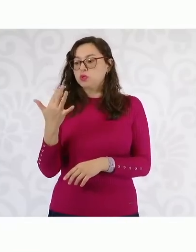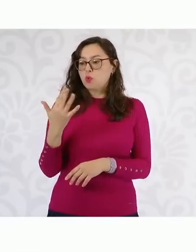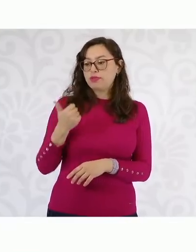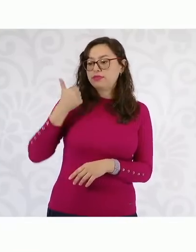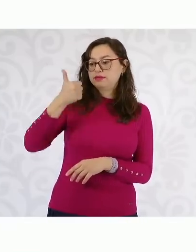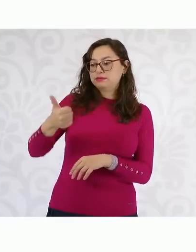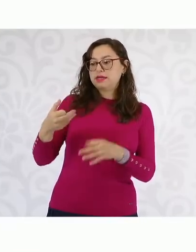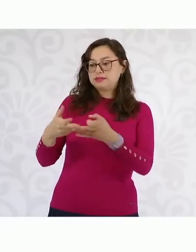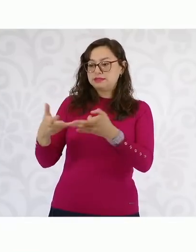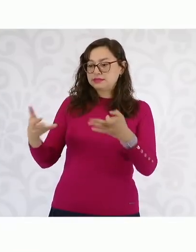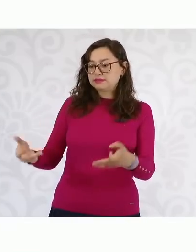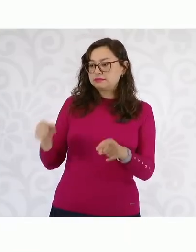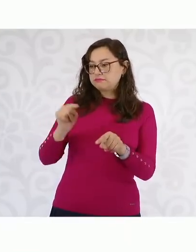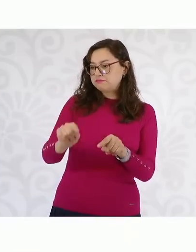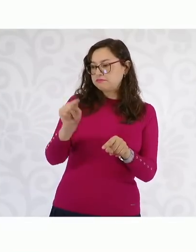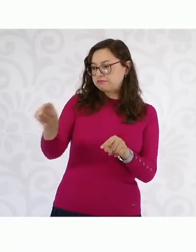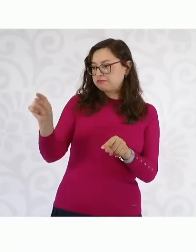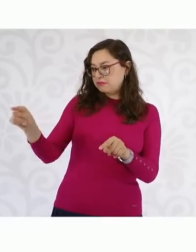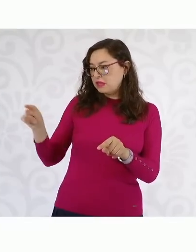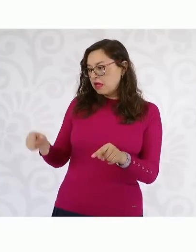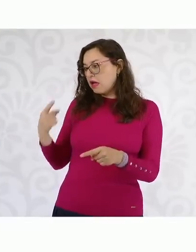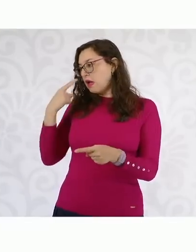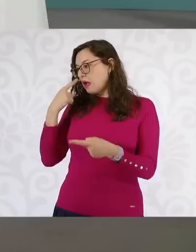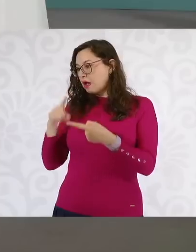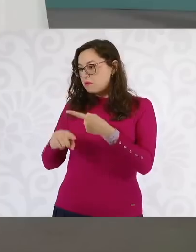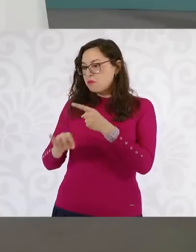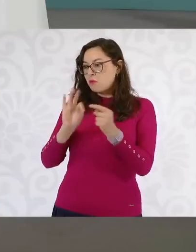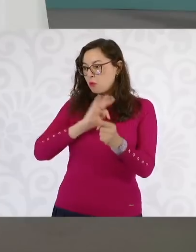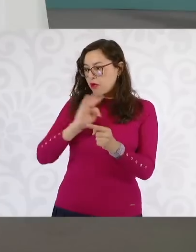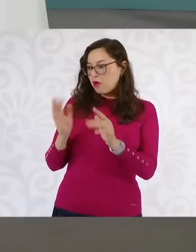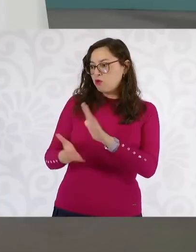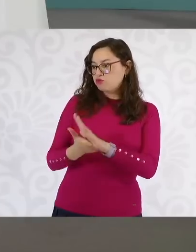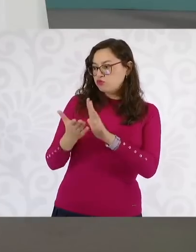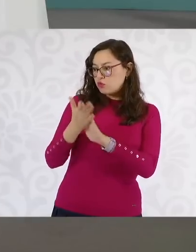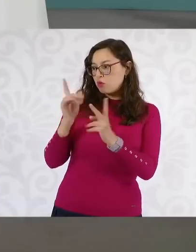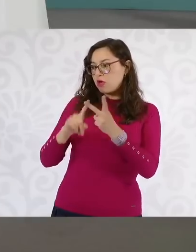analizando en términos de que tengan acceso a infraestructura que tengan proximidad a lo que